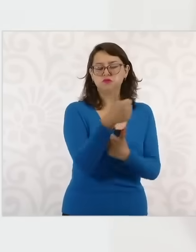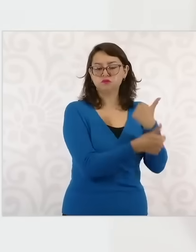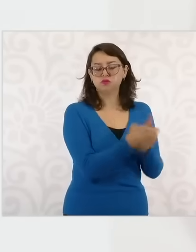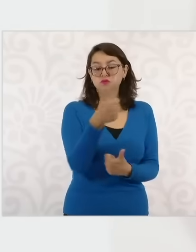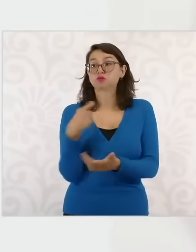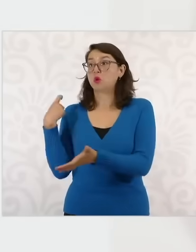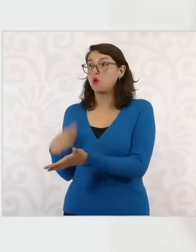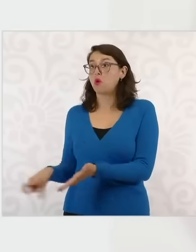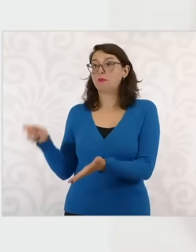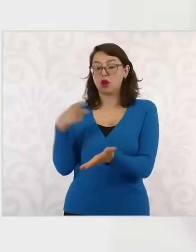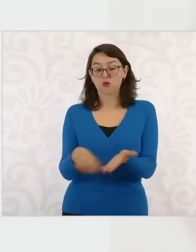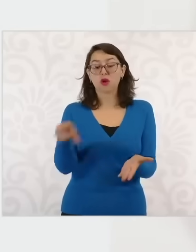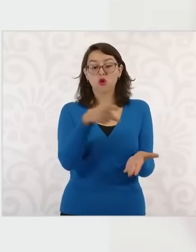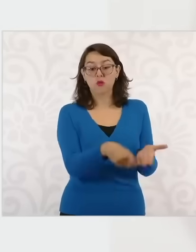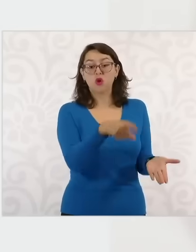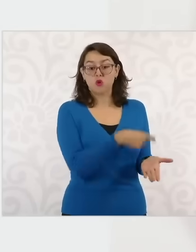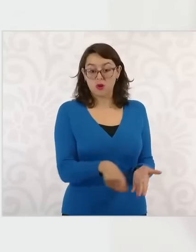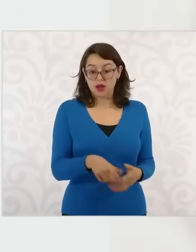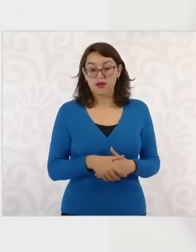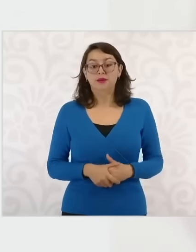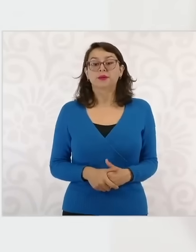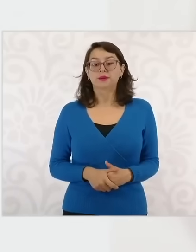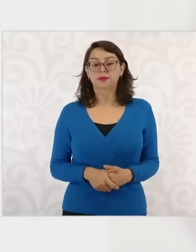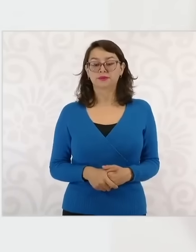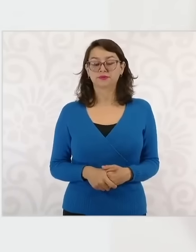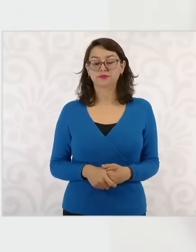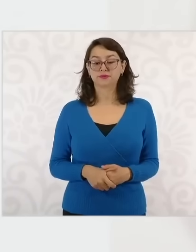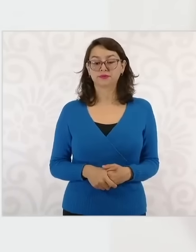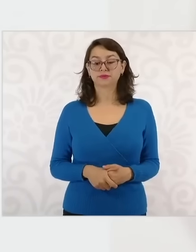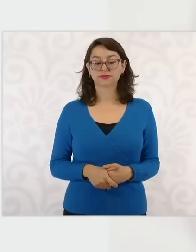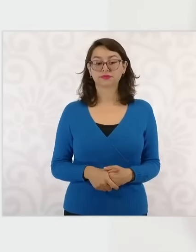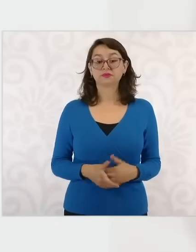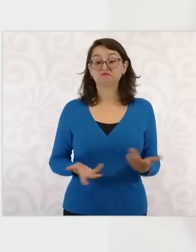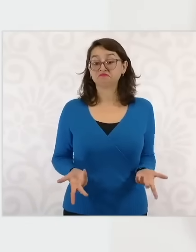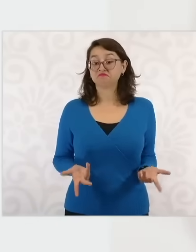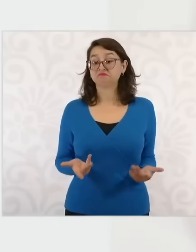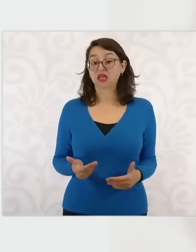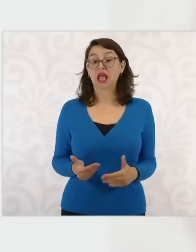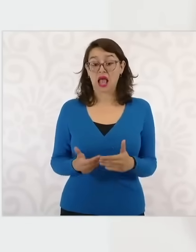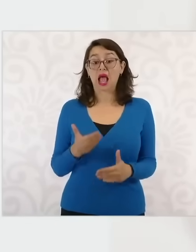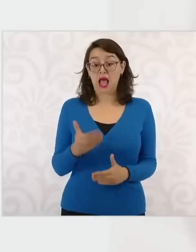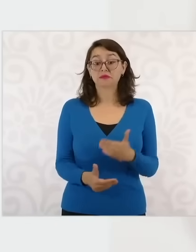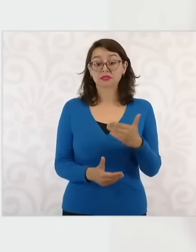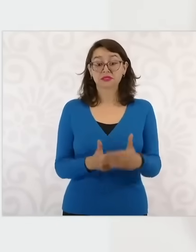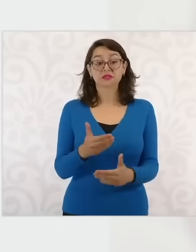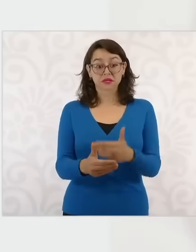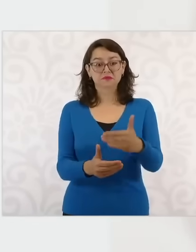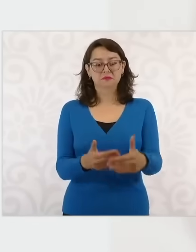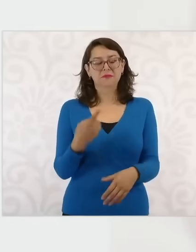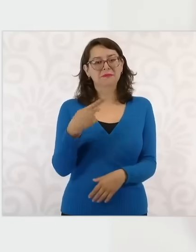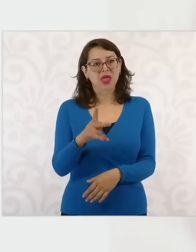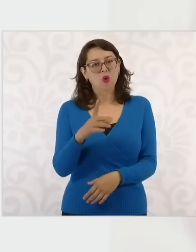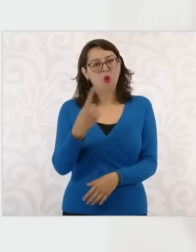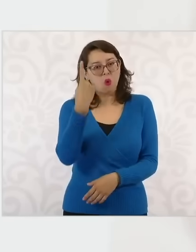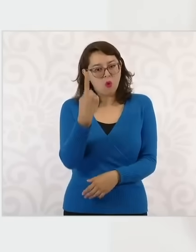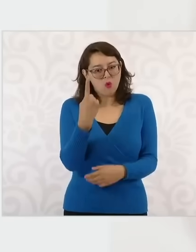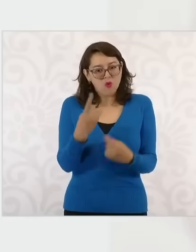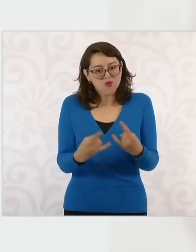con las empresas directamente. Ahí logramos avanzar mucho, pero hubo un caso de un de un